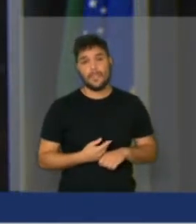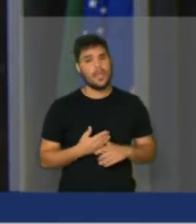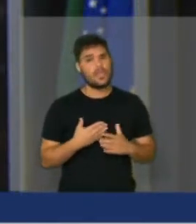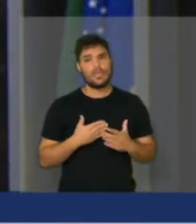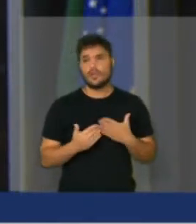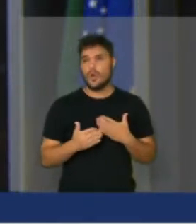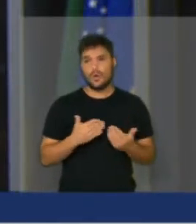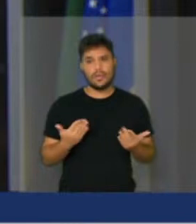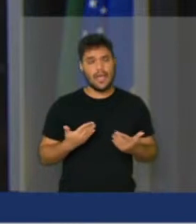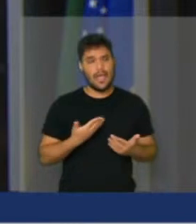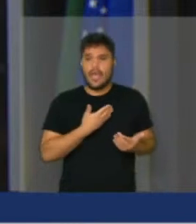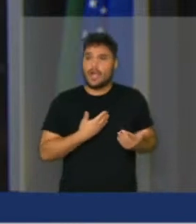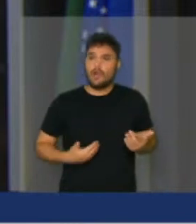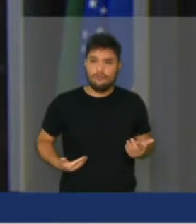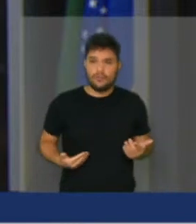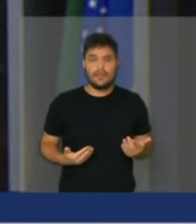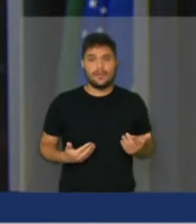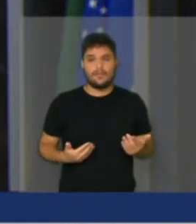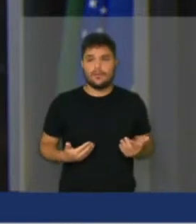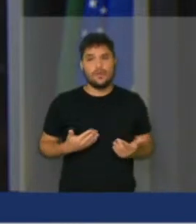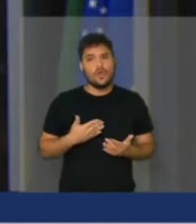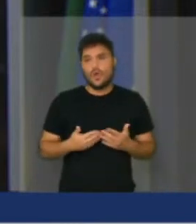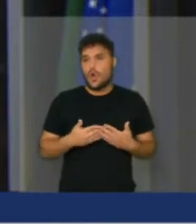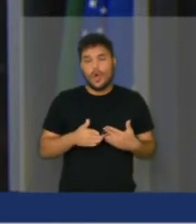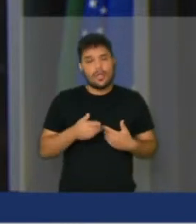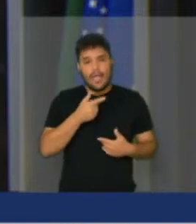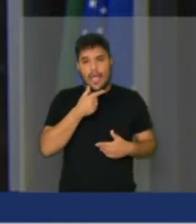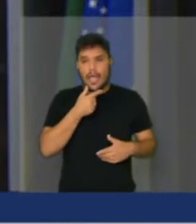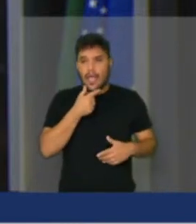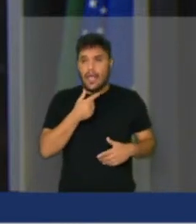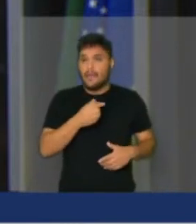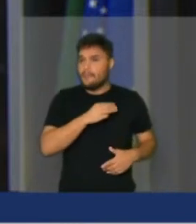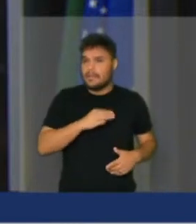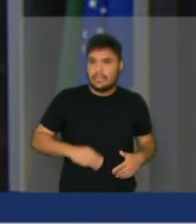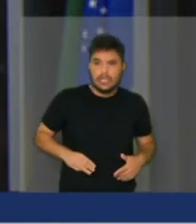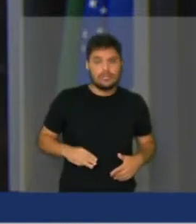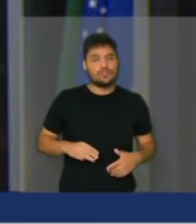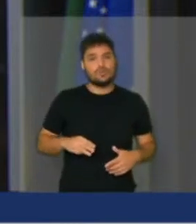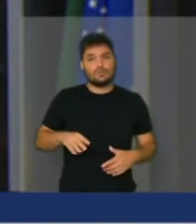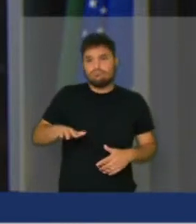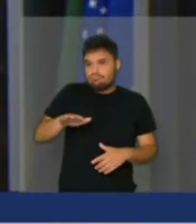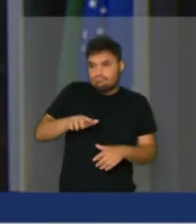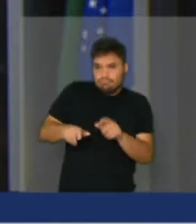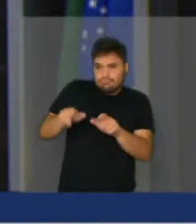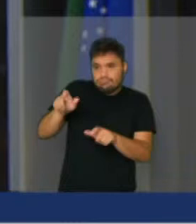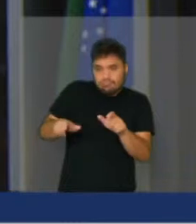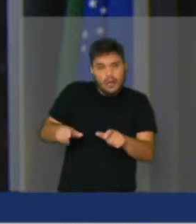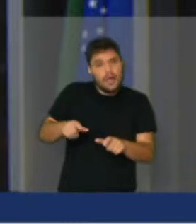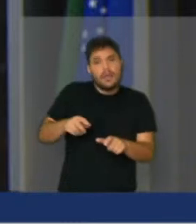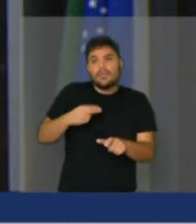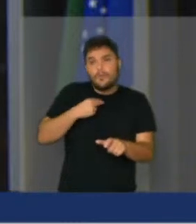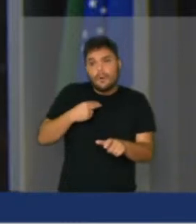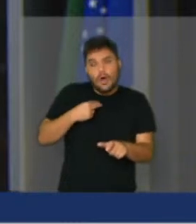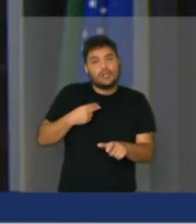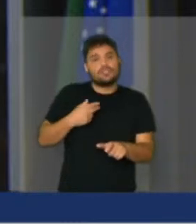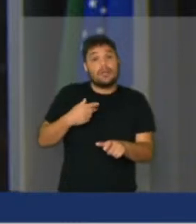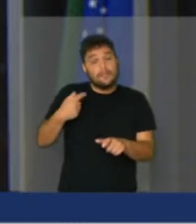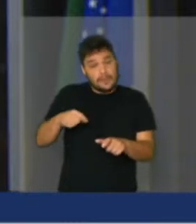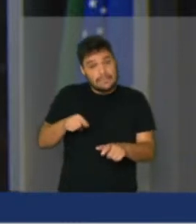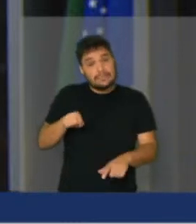MINISTRO DA... DO ALTO COMANDO DO GOVERNO OBRIGAÇÃO DE TER CONTAS FORA TRANSFORMAR EM TRUST PARA NÃO TER NENHUM BENEFÍCIO COM ISSO ENQUANTO